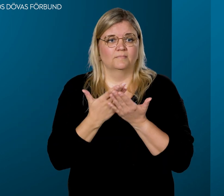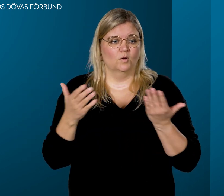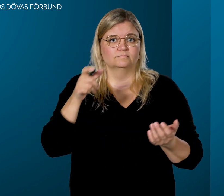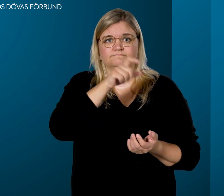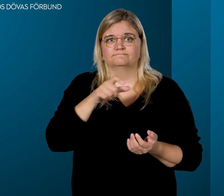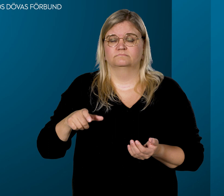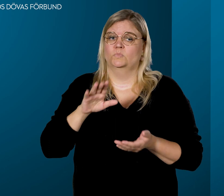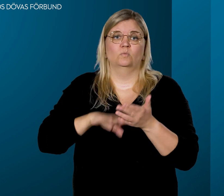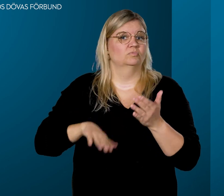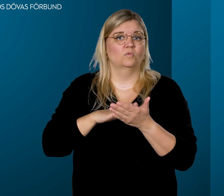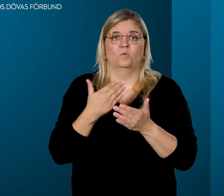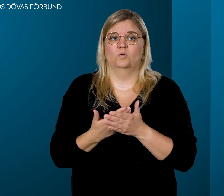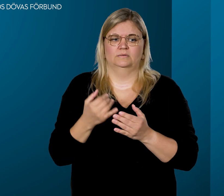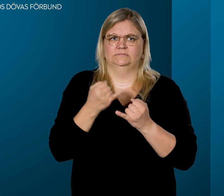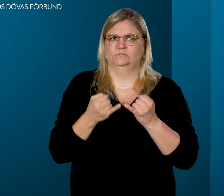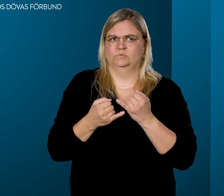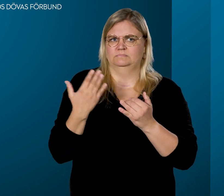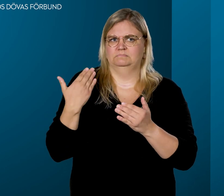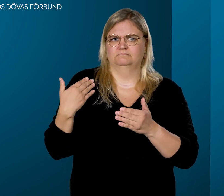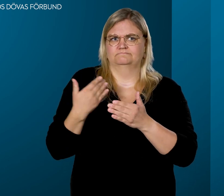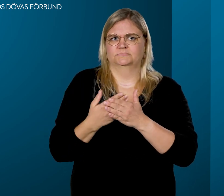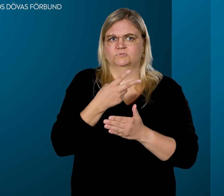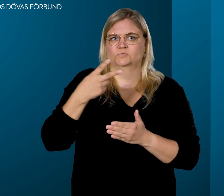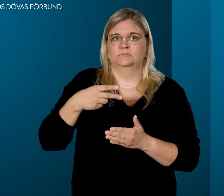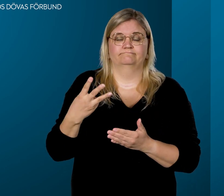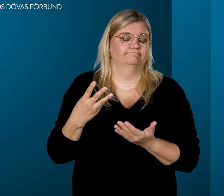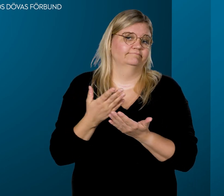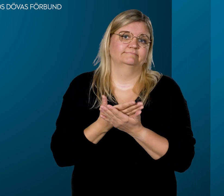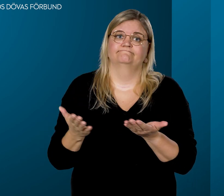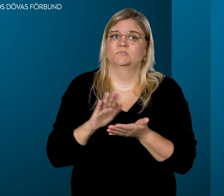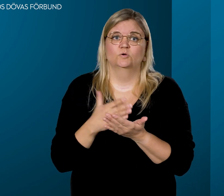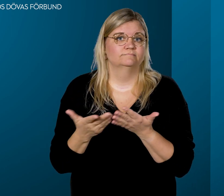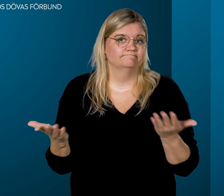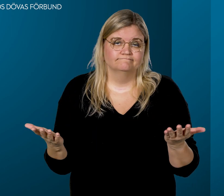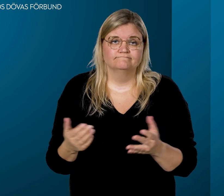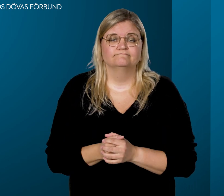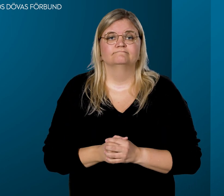Dessutom har allt fler beställningar blivit helt utan tolk under slutet av år 2023.